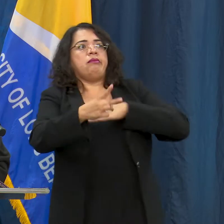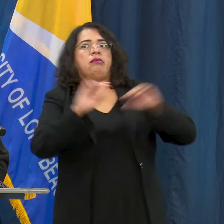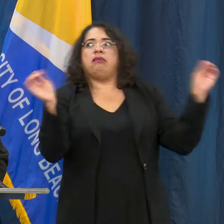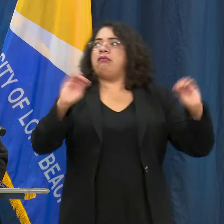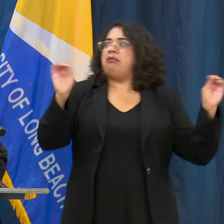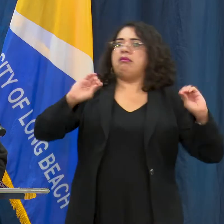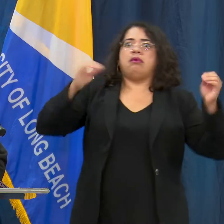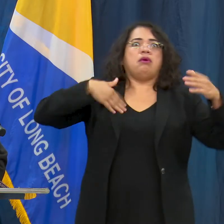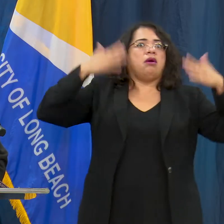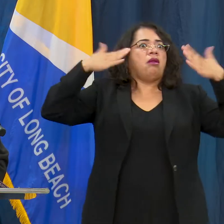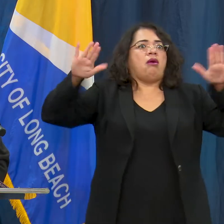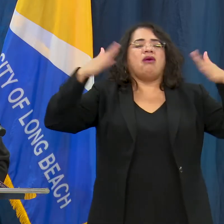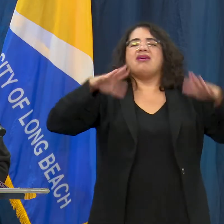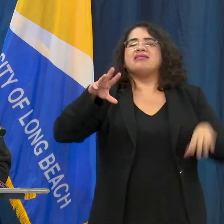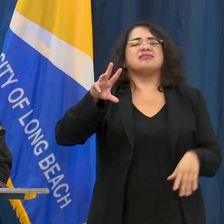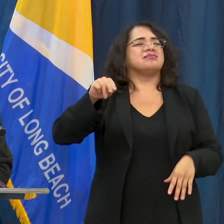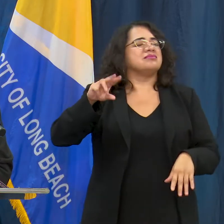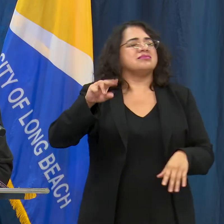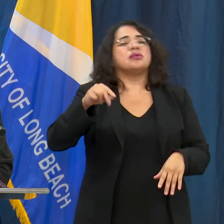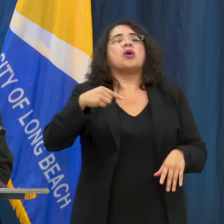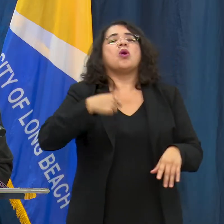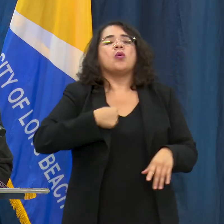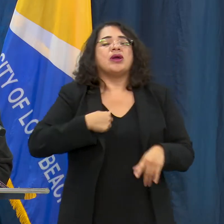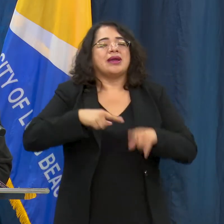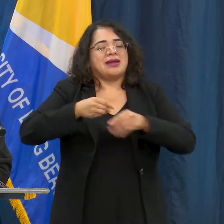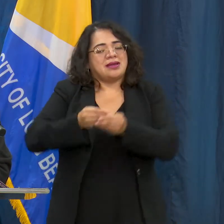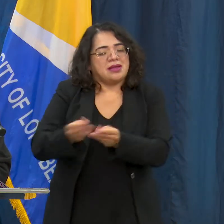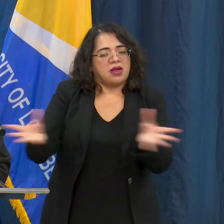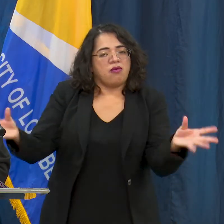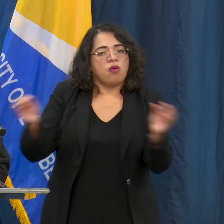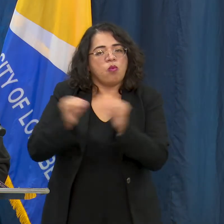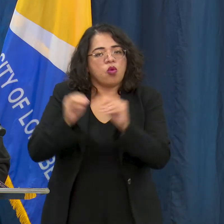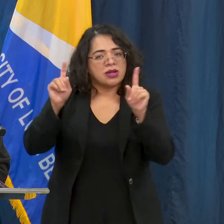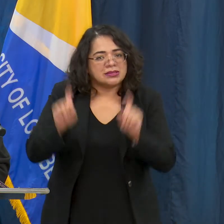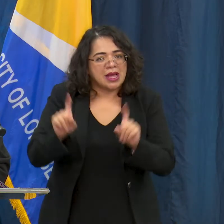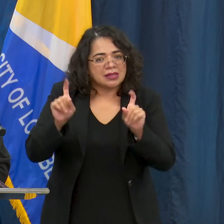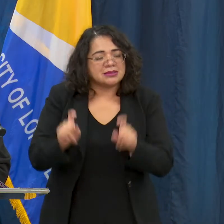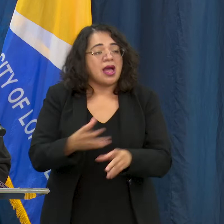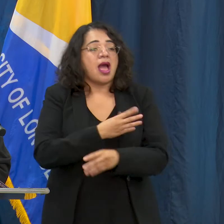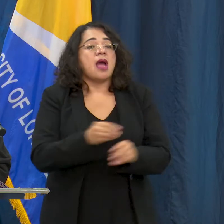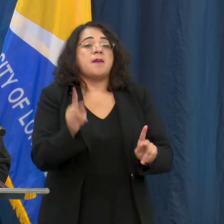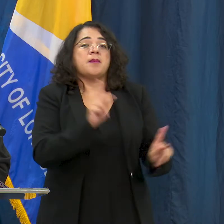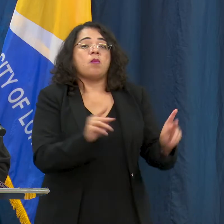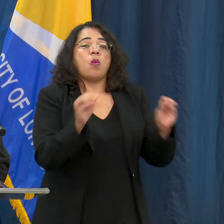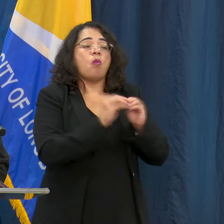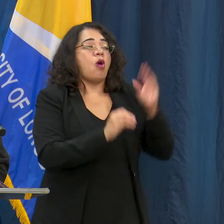and OMS personas a las personas están fuera amaz de lo que estaban hace unas